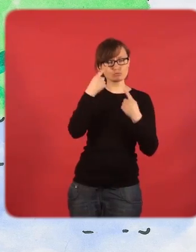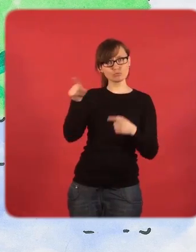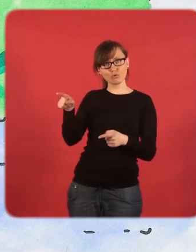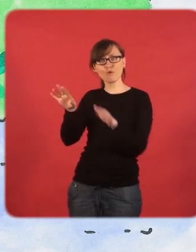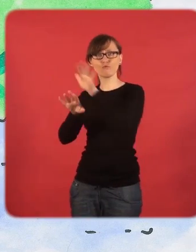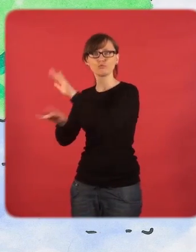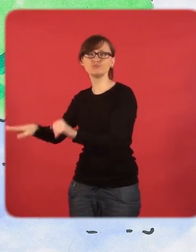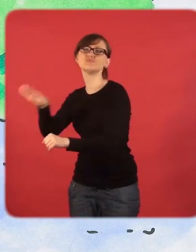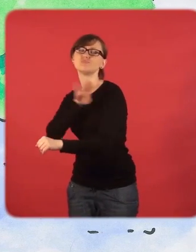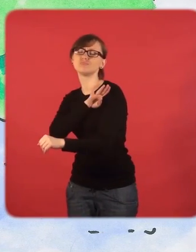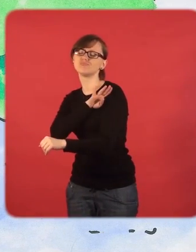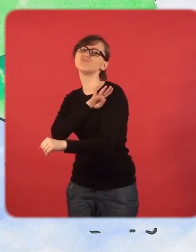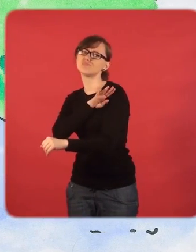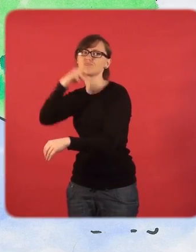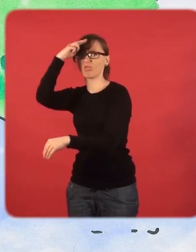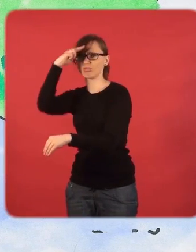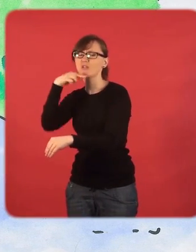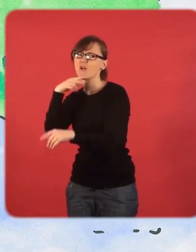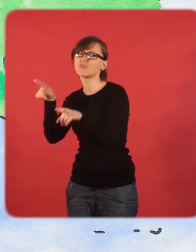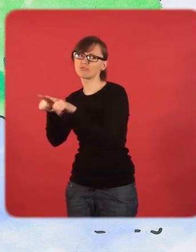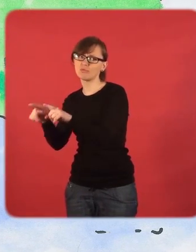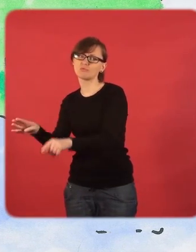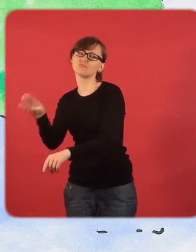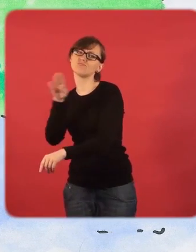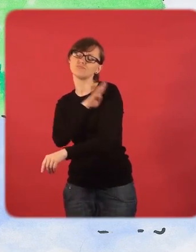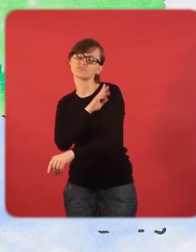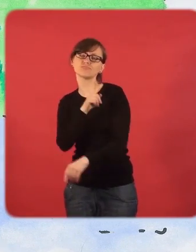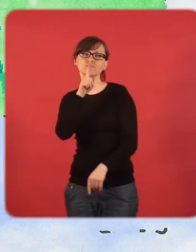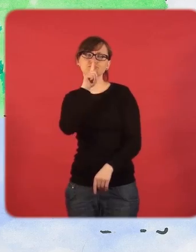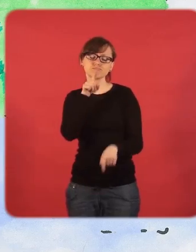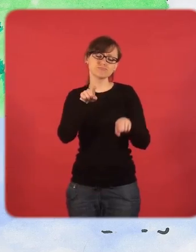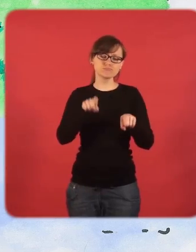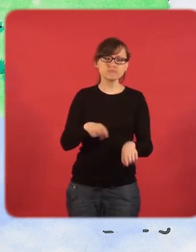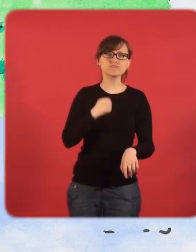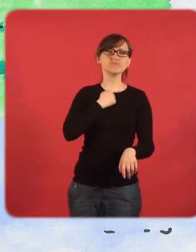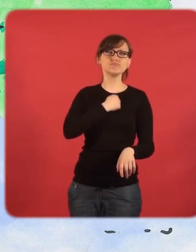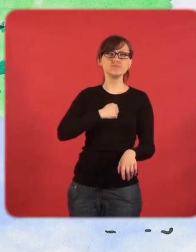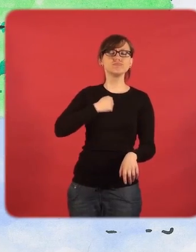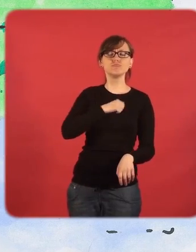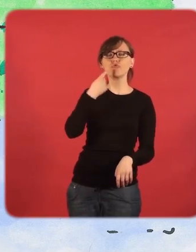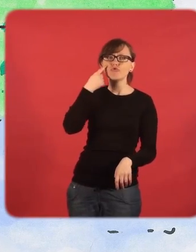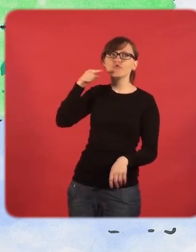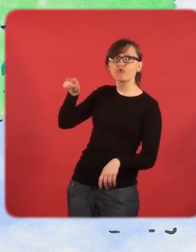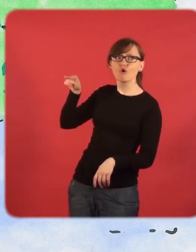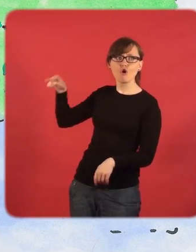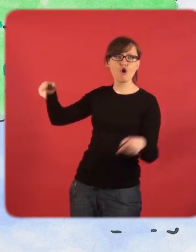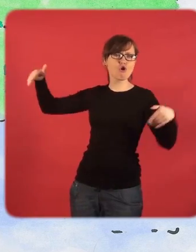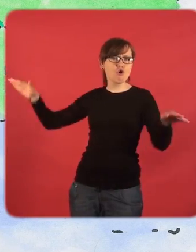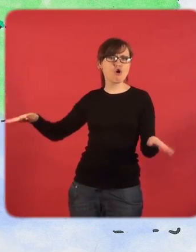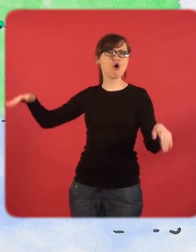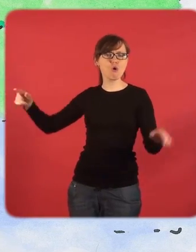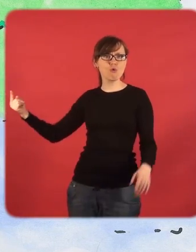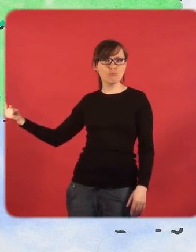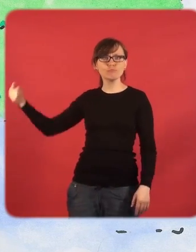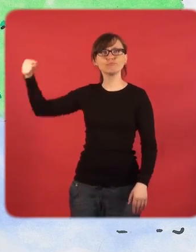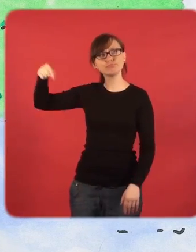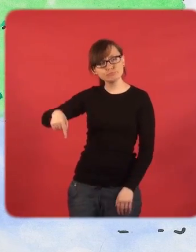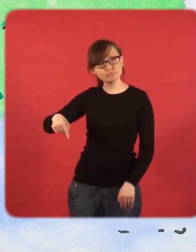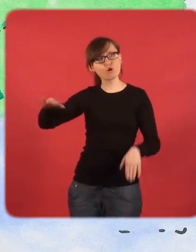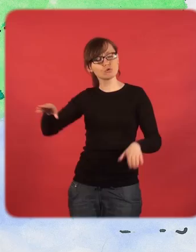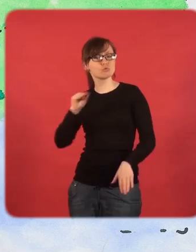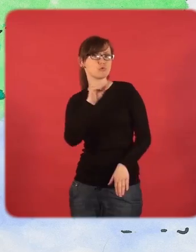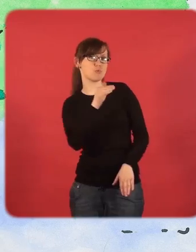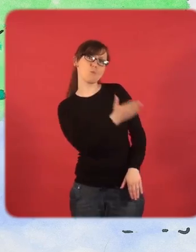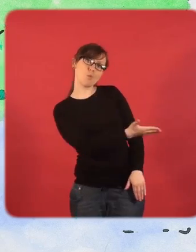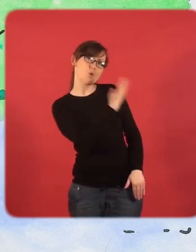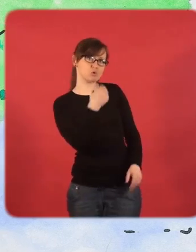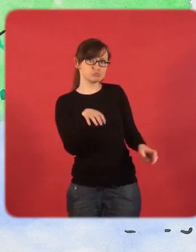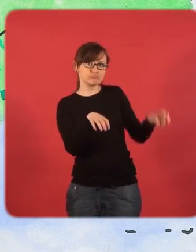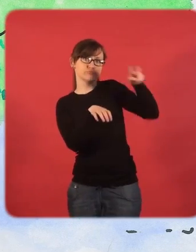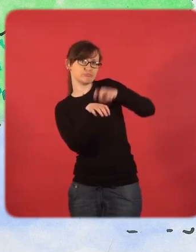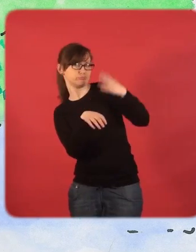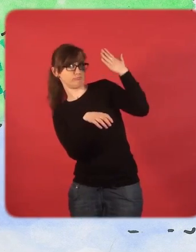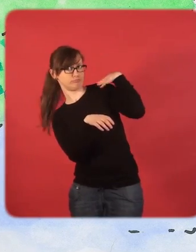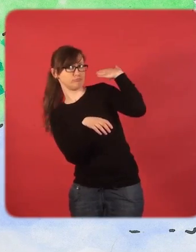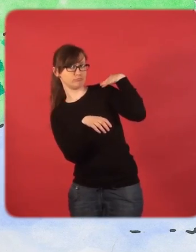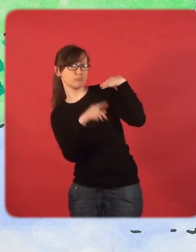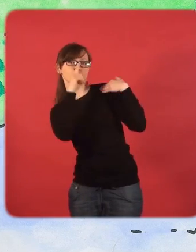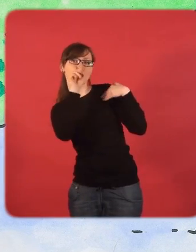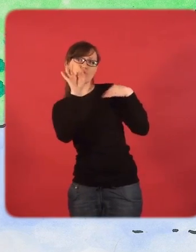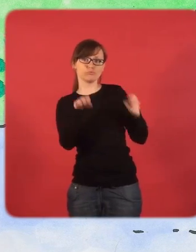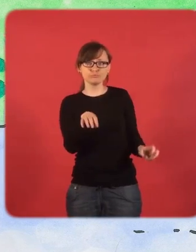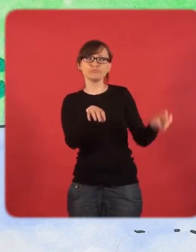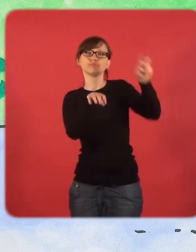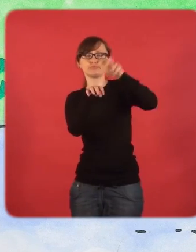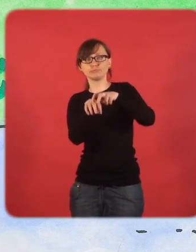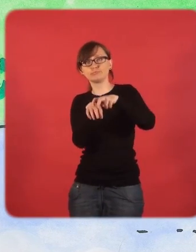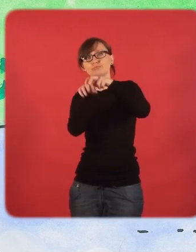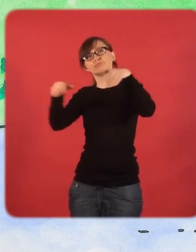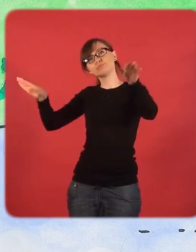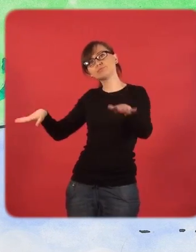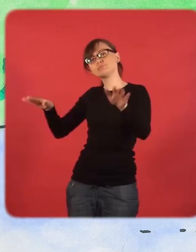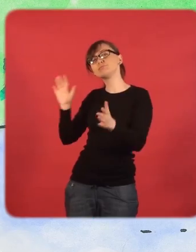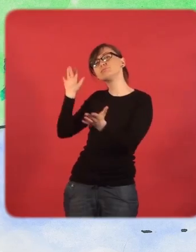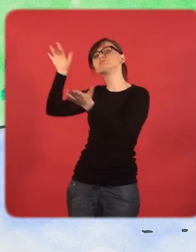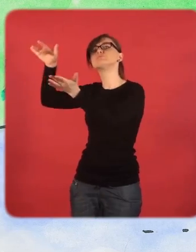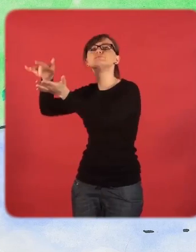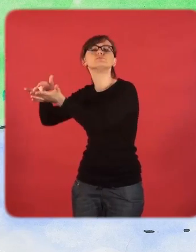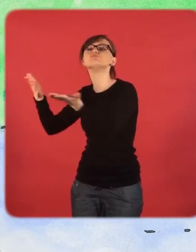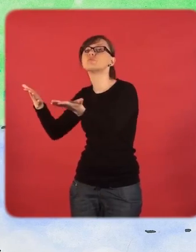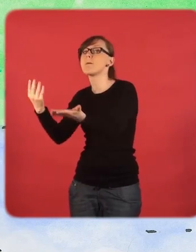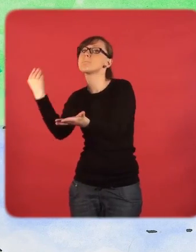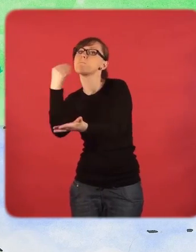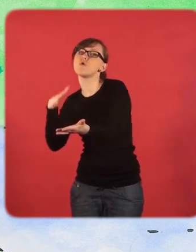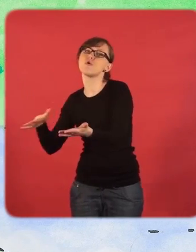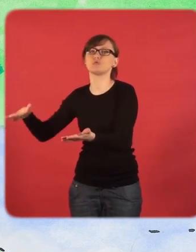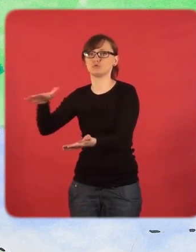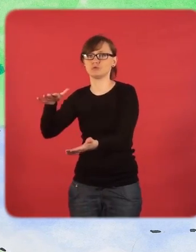Myślał też, że jego ojciec również nie żyje. Na szczęście pojawił się olbrzymi Gołąb, który zabrał go na swój grzbiet i pofrunął nad brzeg morza.